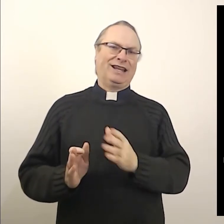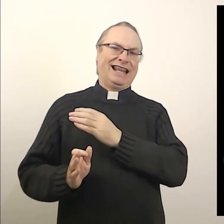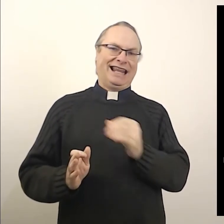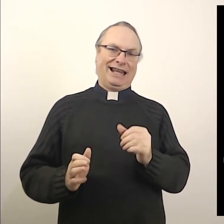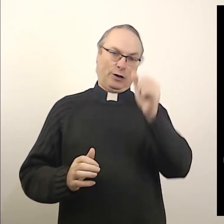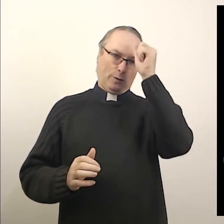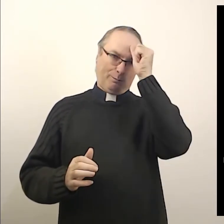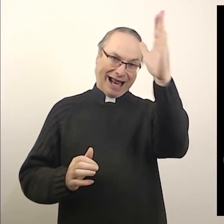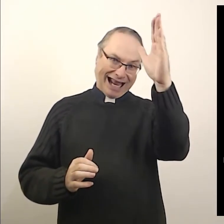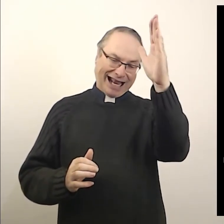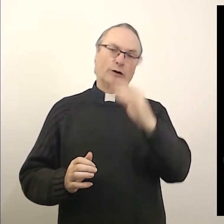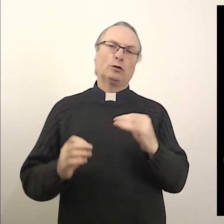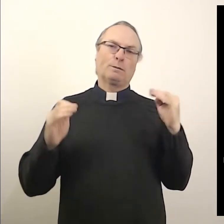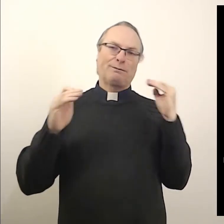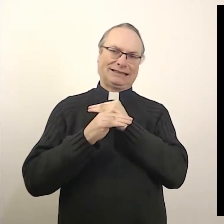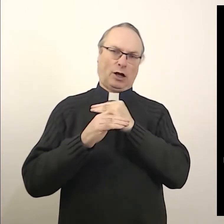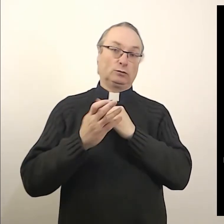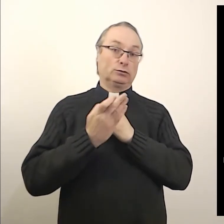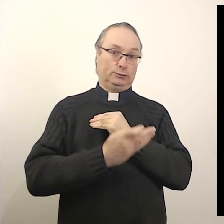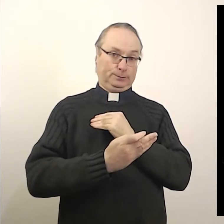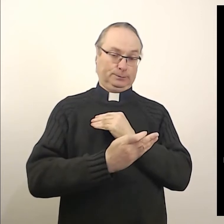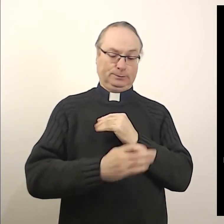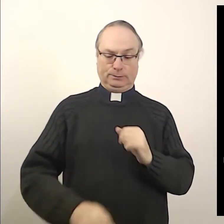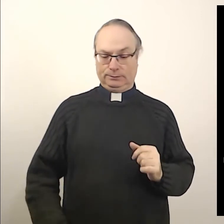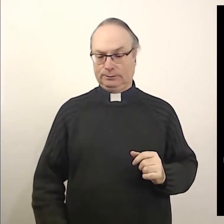et le père du mensonge.